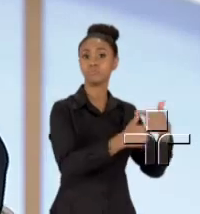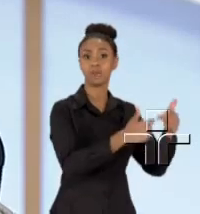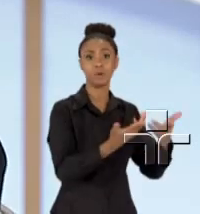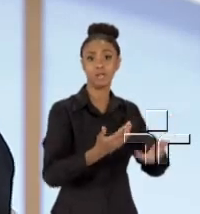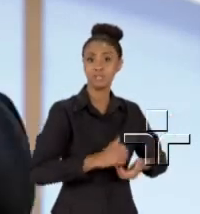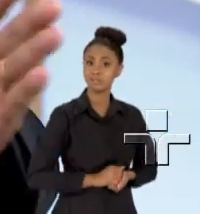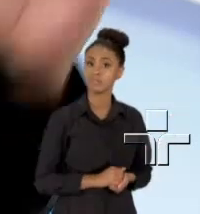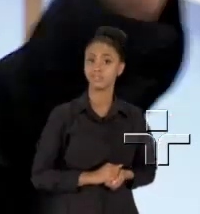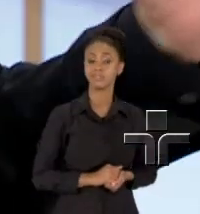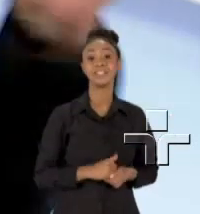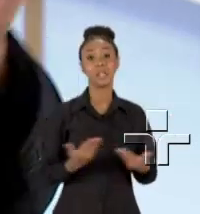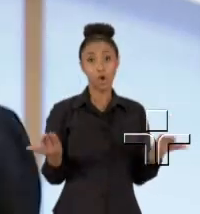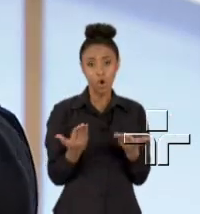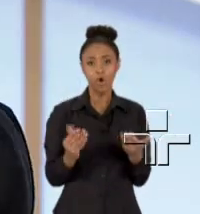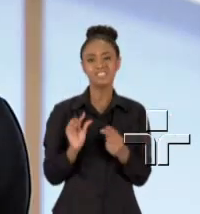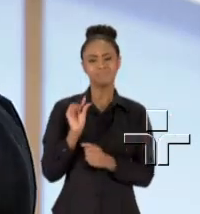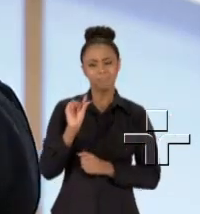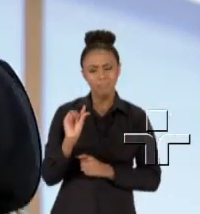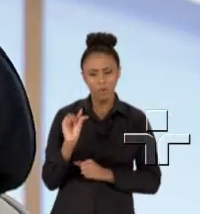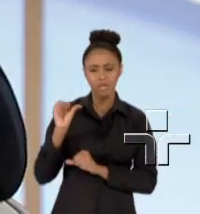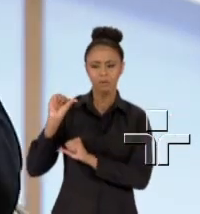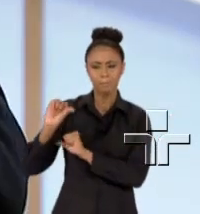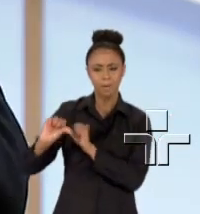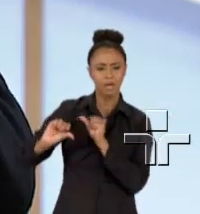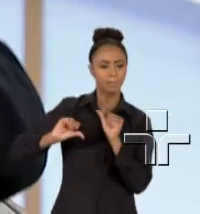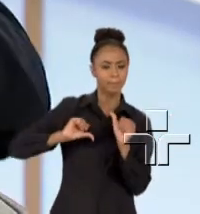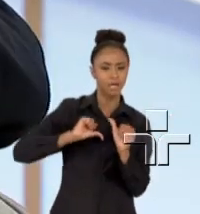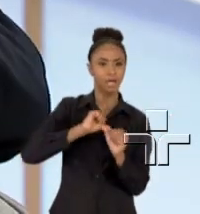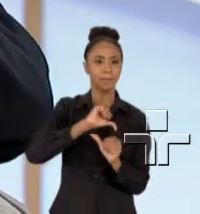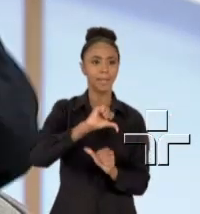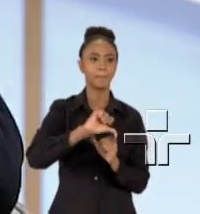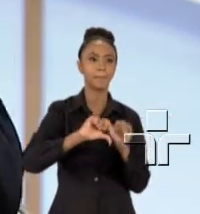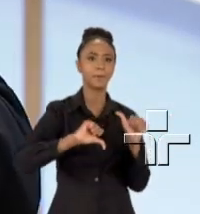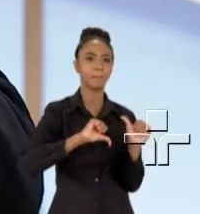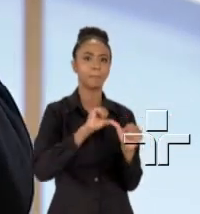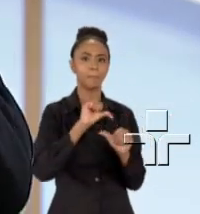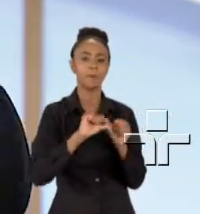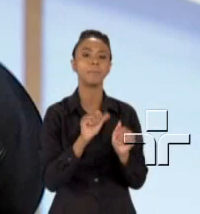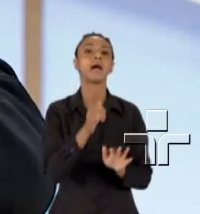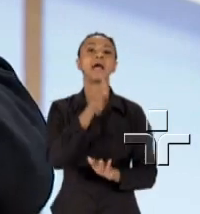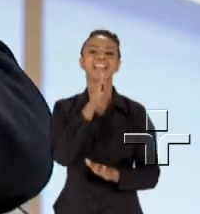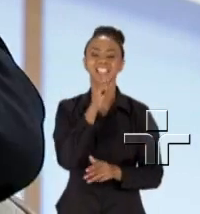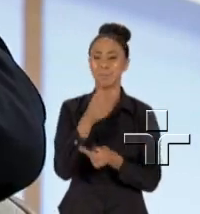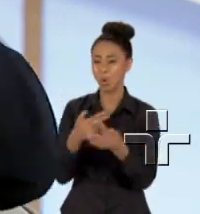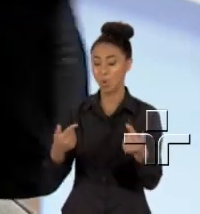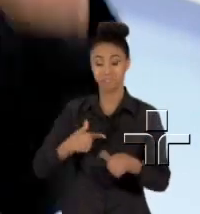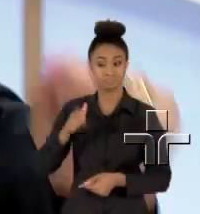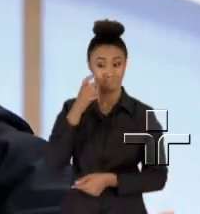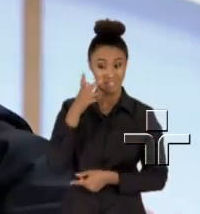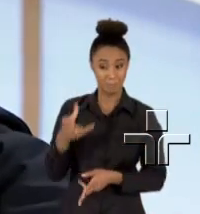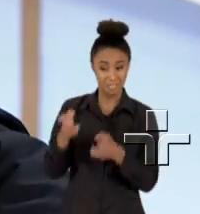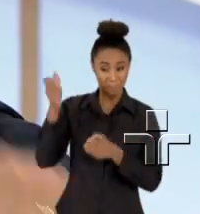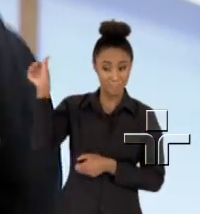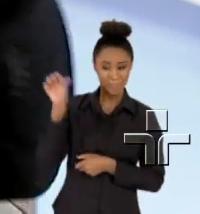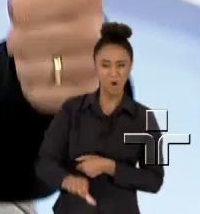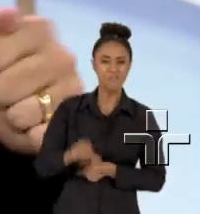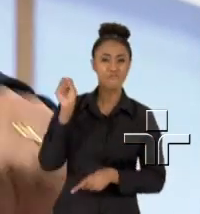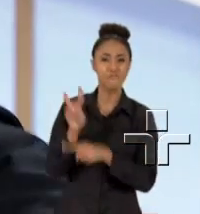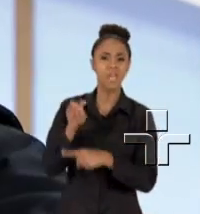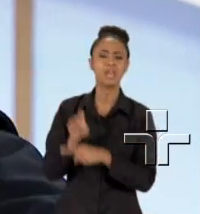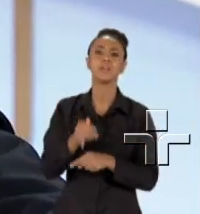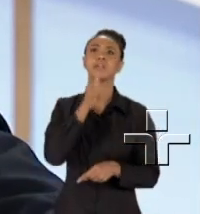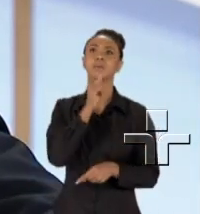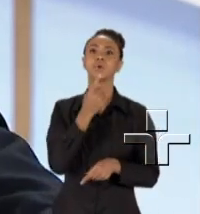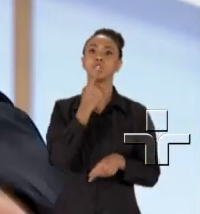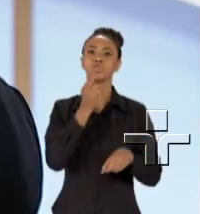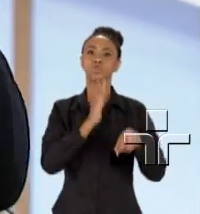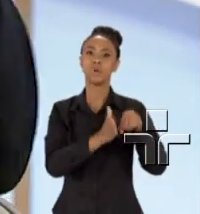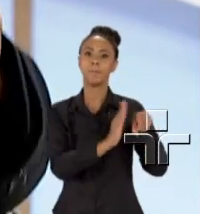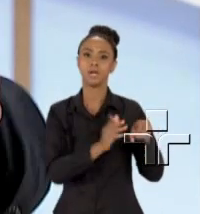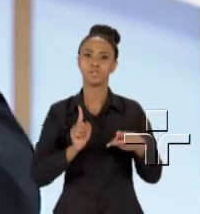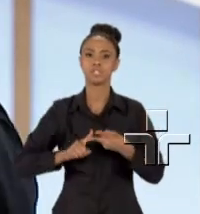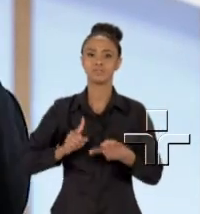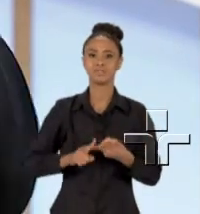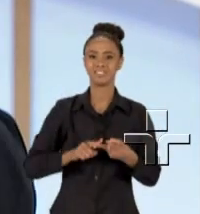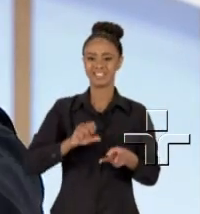Hoje, as coisas que eu vejo que são piores, que mais têm veneno, o tomate, salsinha,